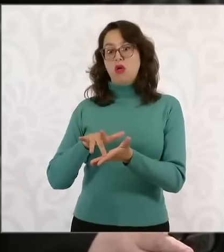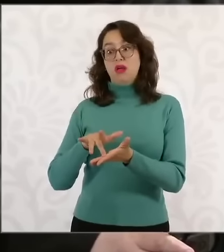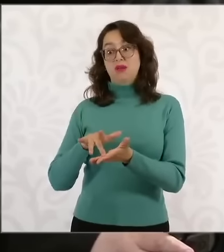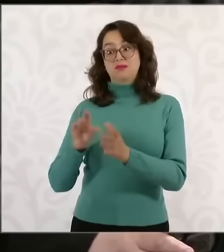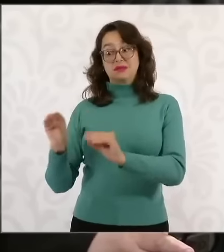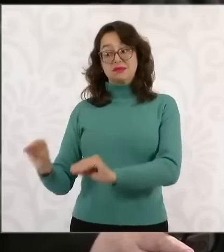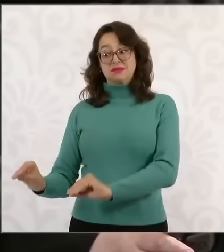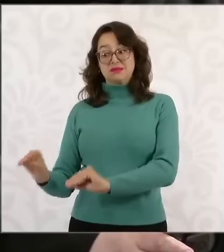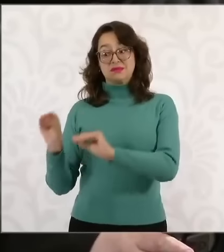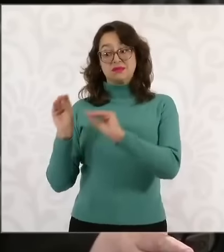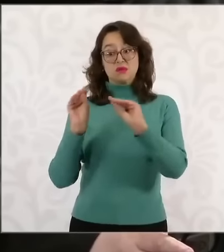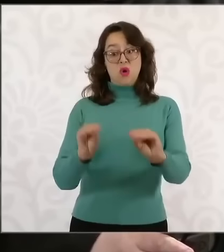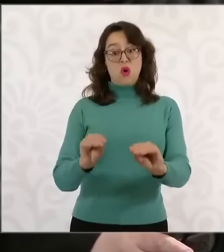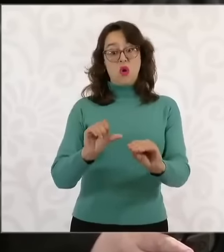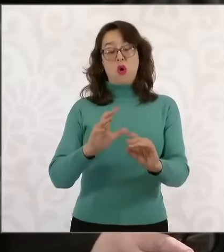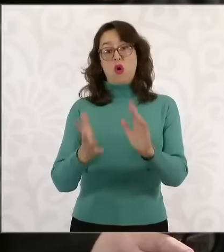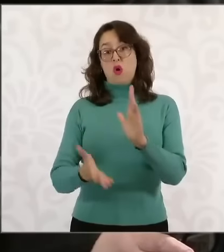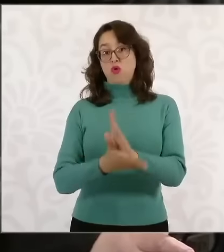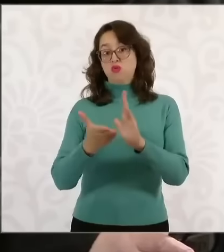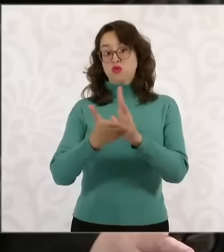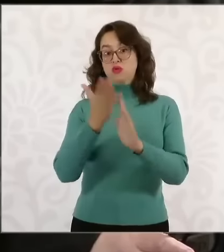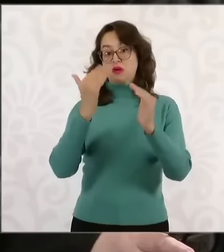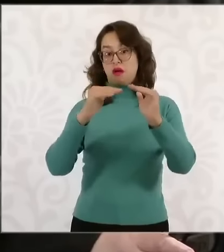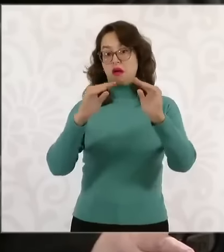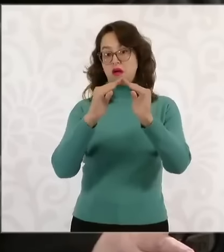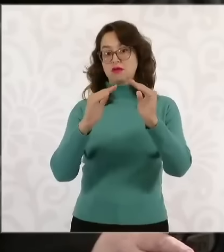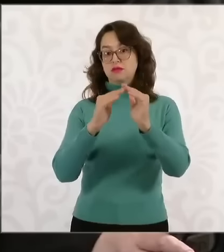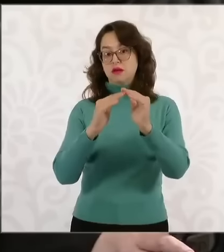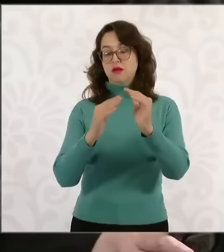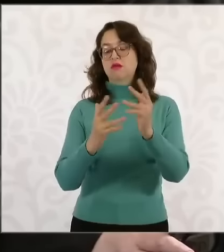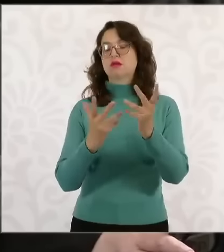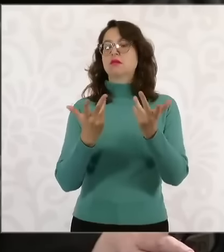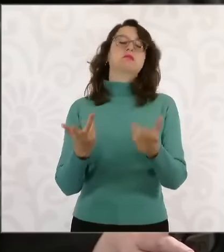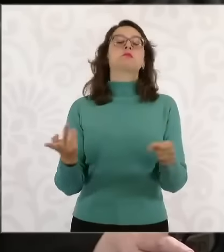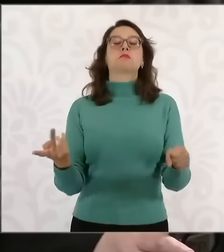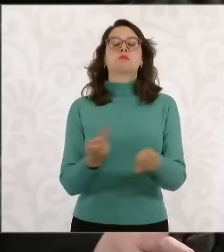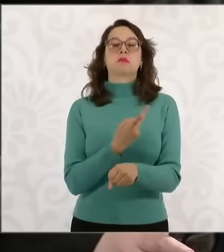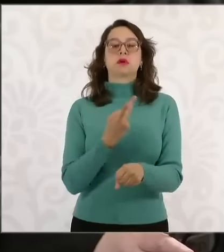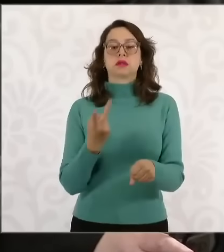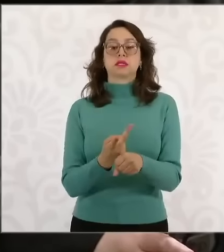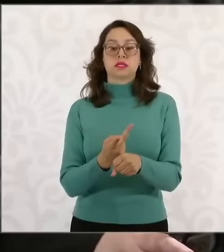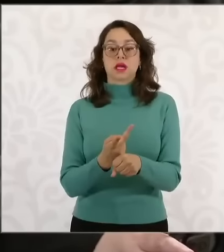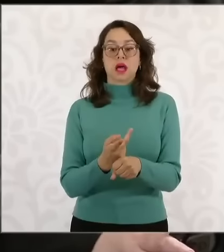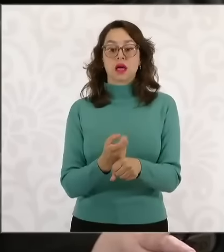que no sean susceptibles de daños. Esto entiendo que ahorita no se puede hablar ya de espacios,